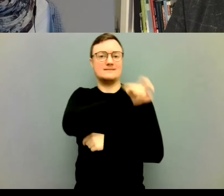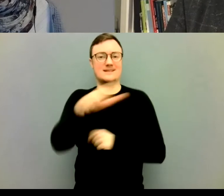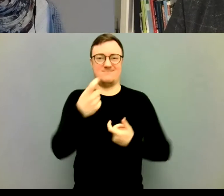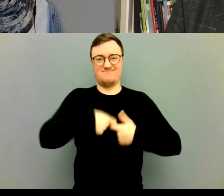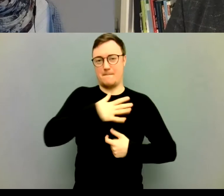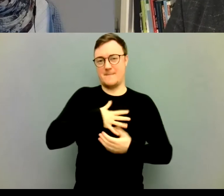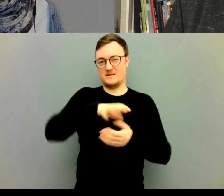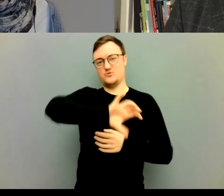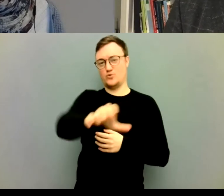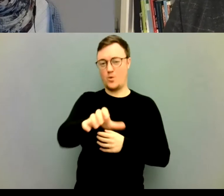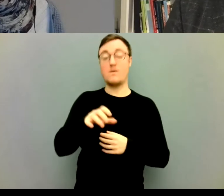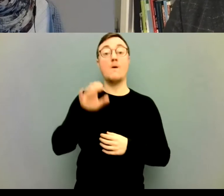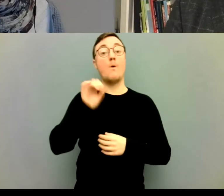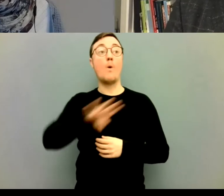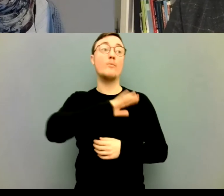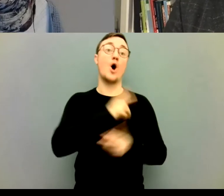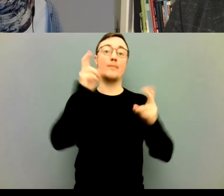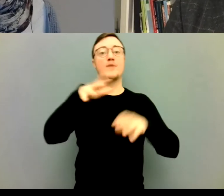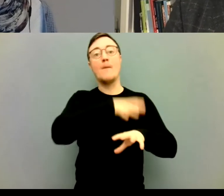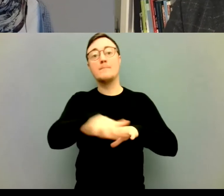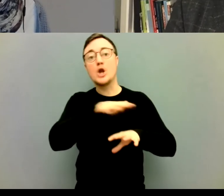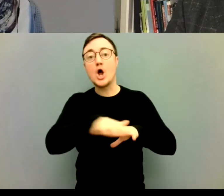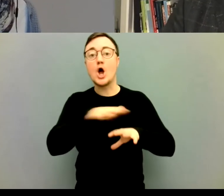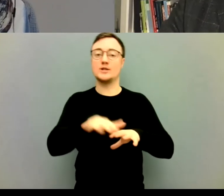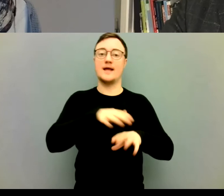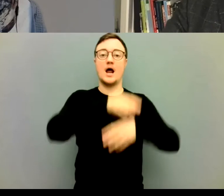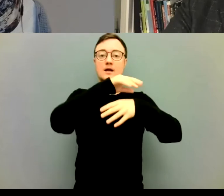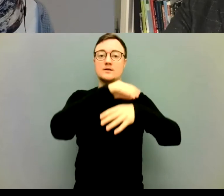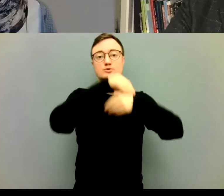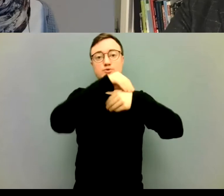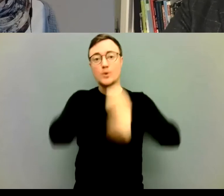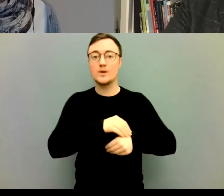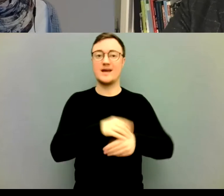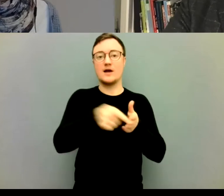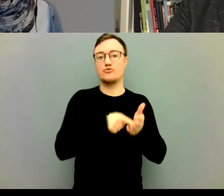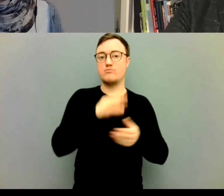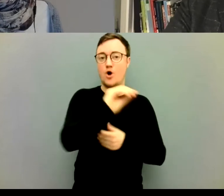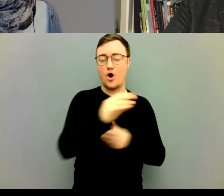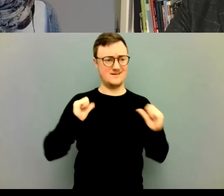Har man blödarsjuka, hemofili typ A, ska man ha en fast läkare i primärvården-